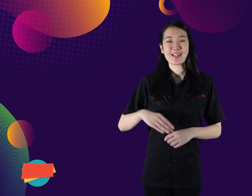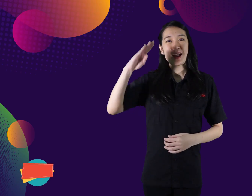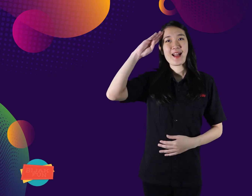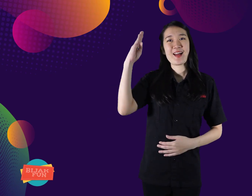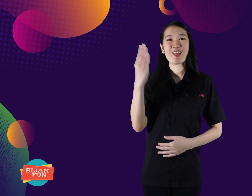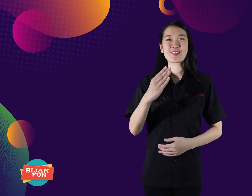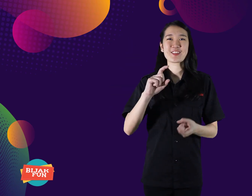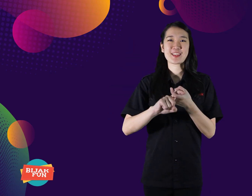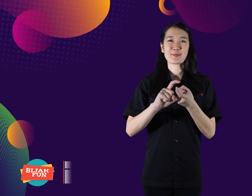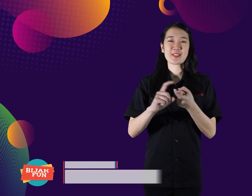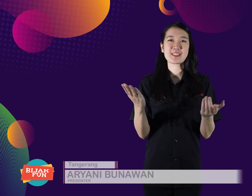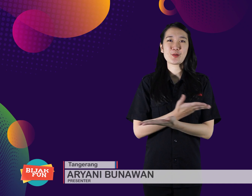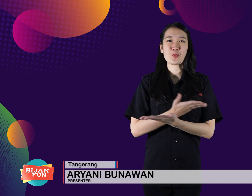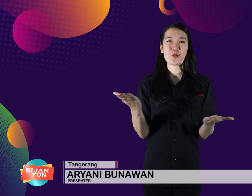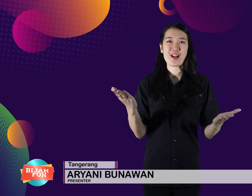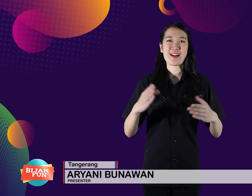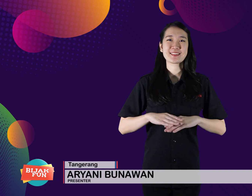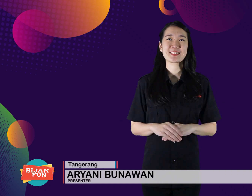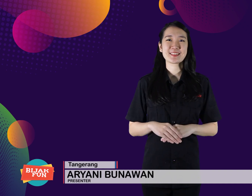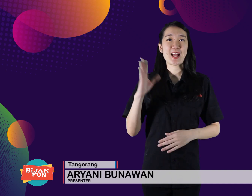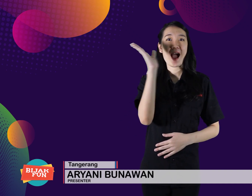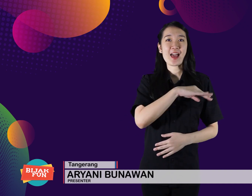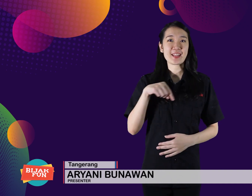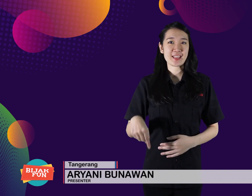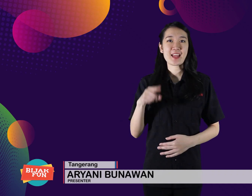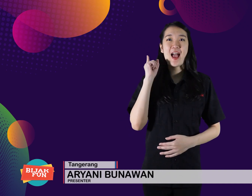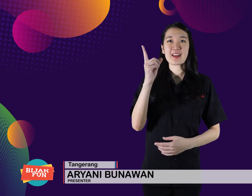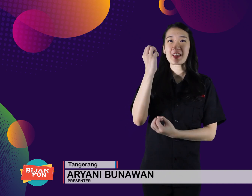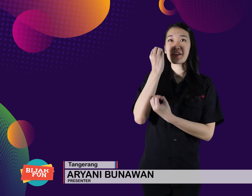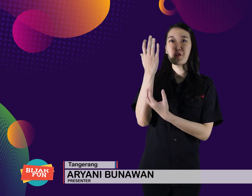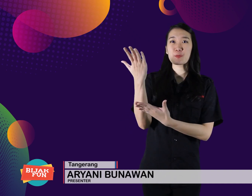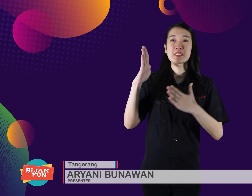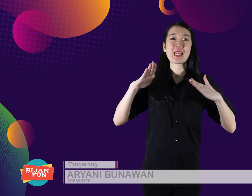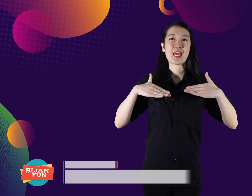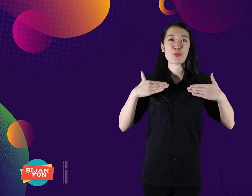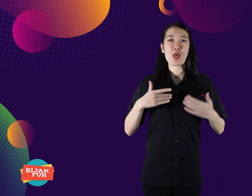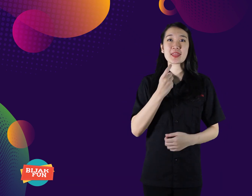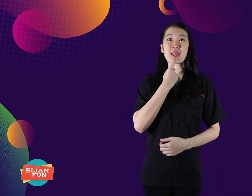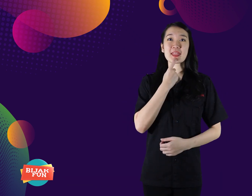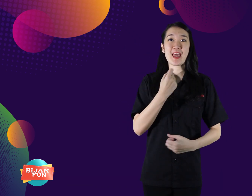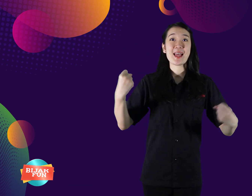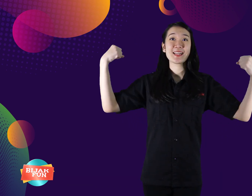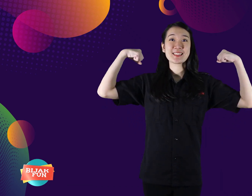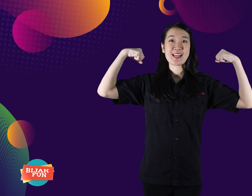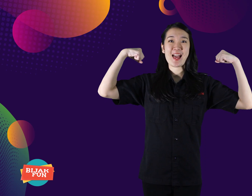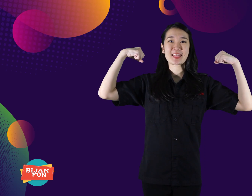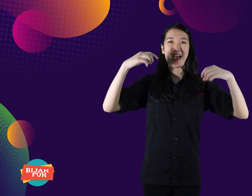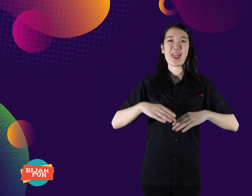Halo teman-teman semua. Hari ini saya mau menginformasikan hiburan tentang kesehatan.